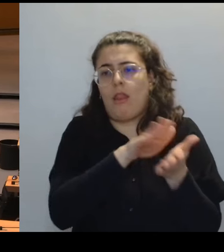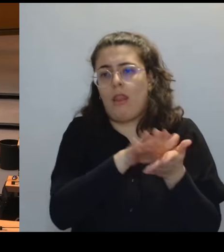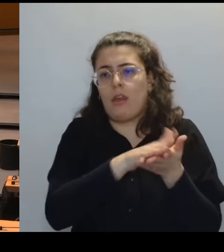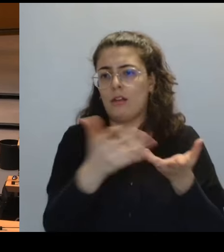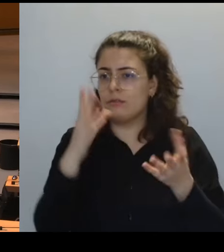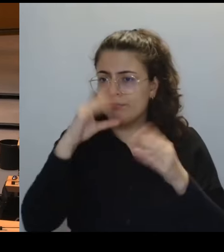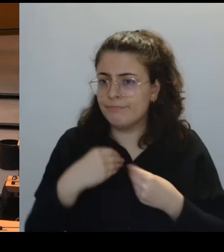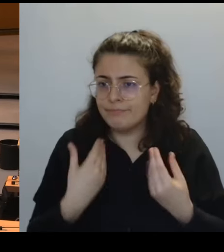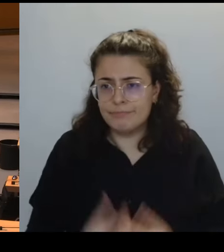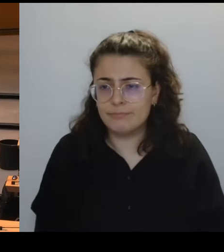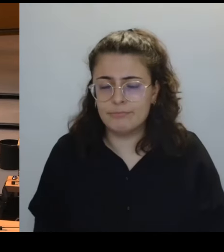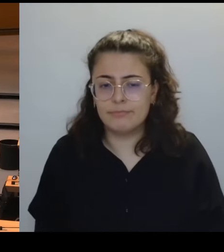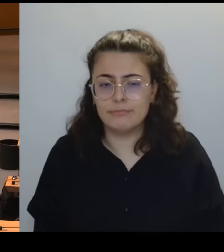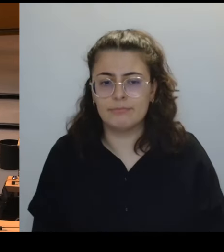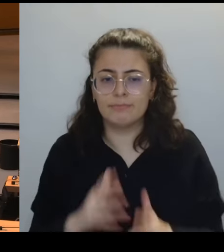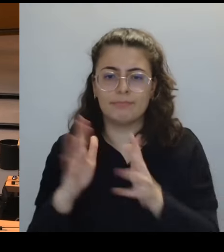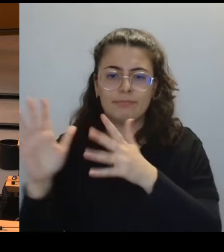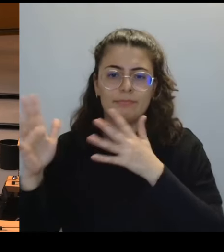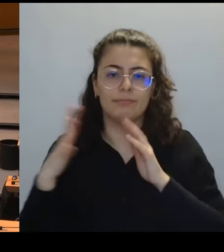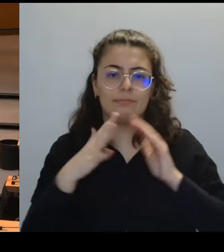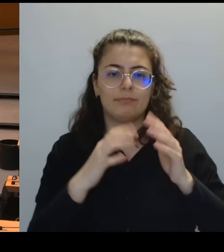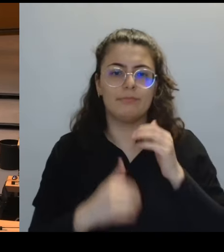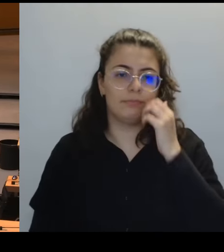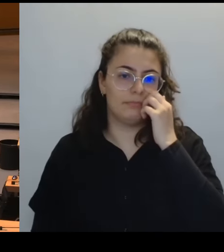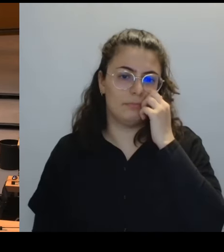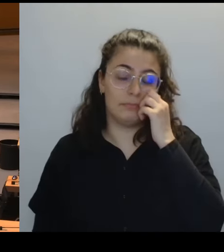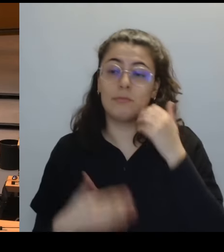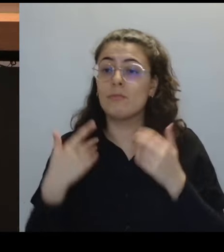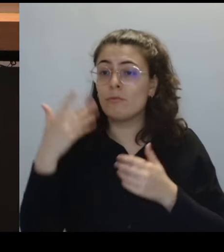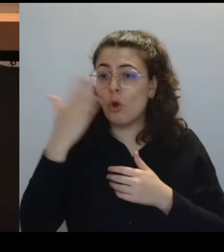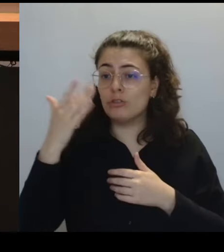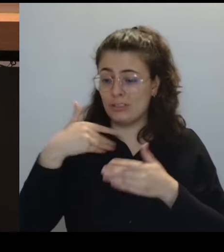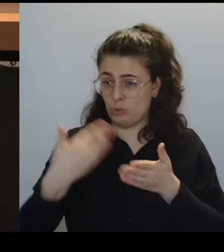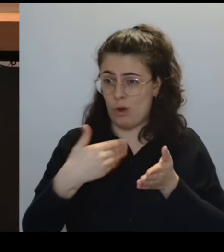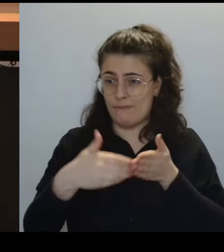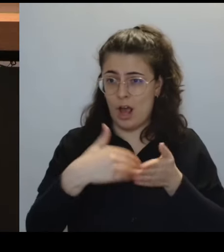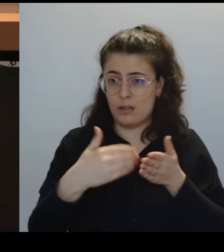Wenn das so weitergeht, wird Berlin, wie London oder Paris, wo nur noch